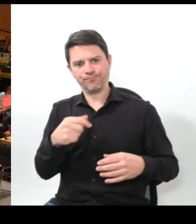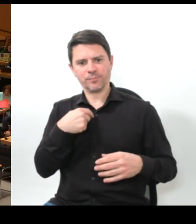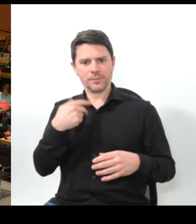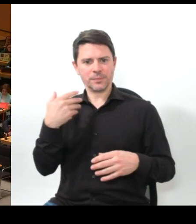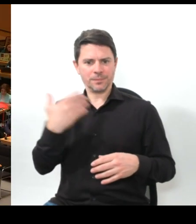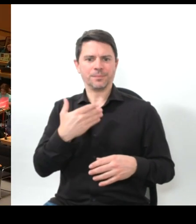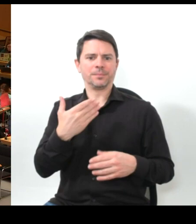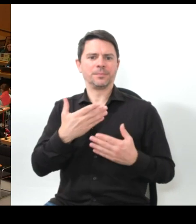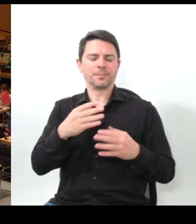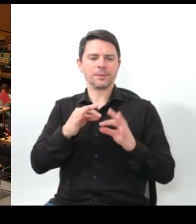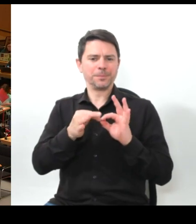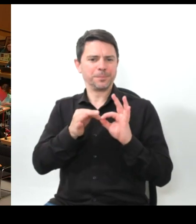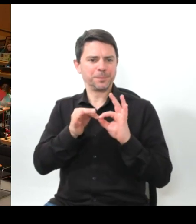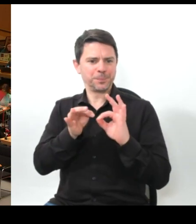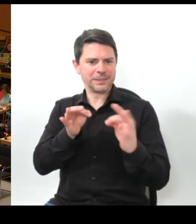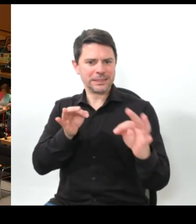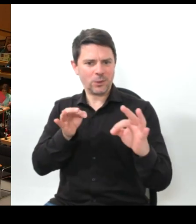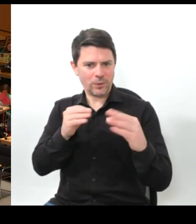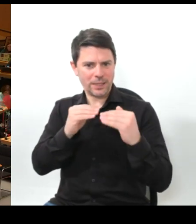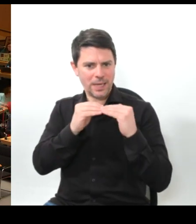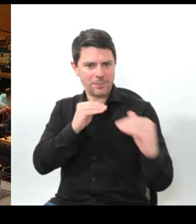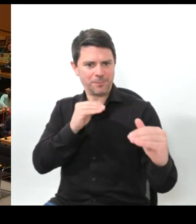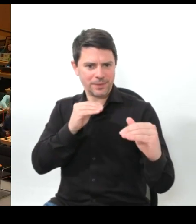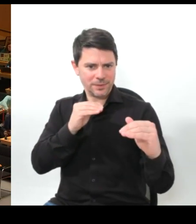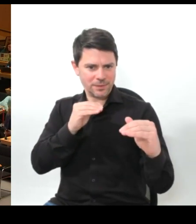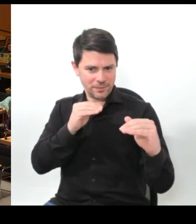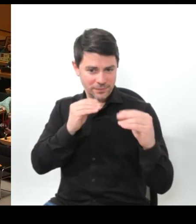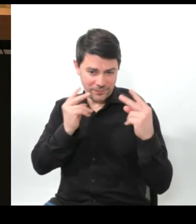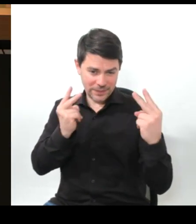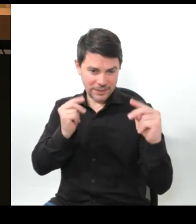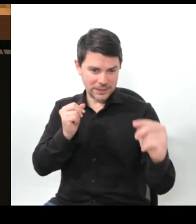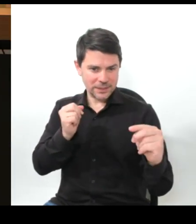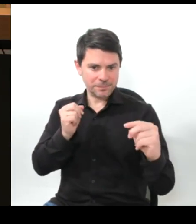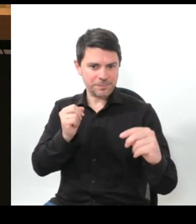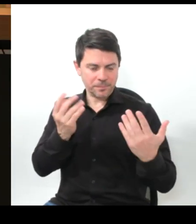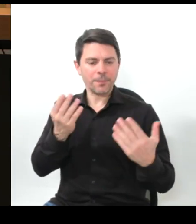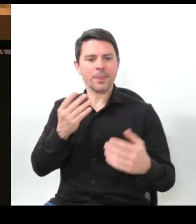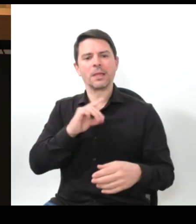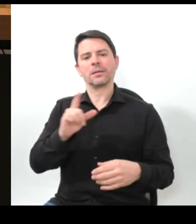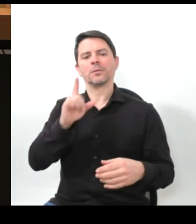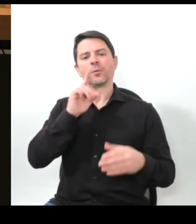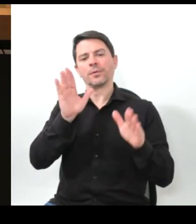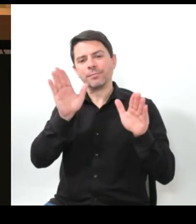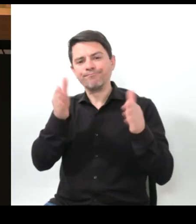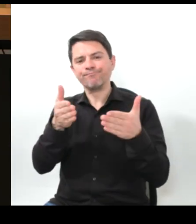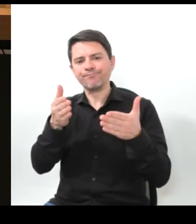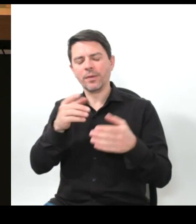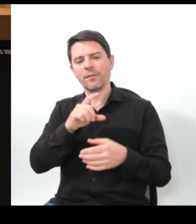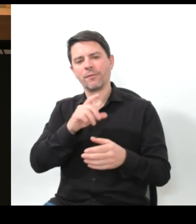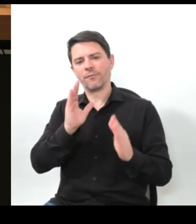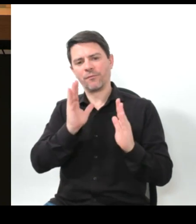Deshalb ist die Schulgeldfreiheit so wichtig. Meine Damen und Herren! Die Opposition darf sich mit uns mitfreuen.